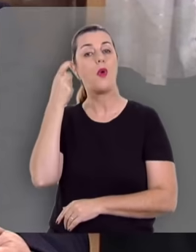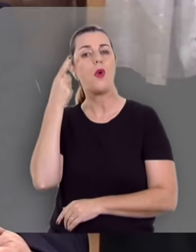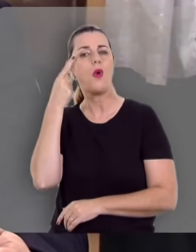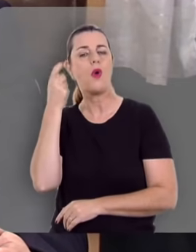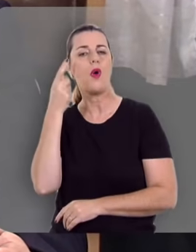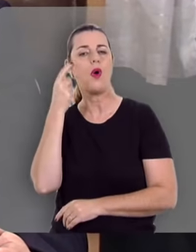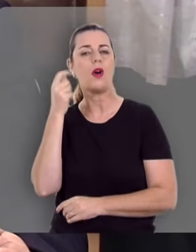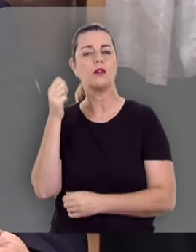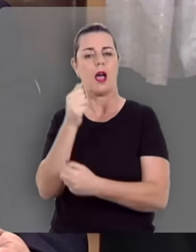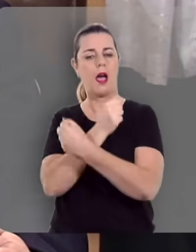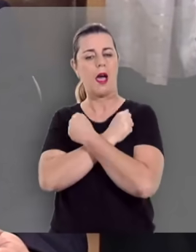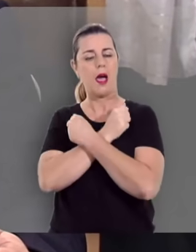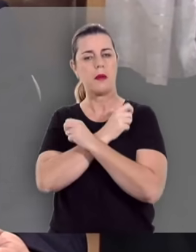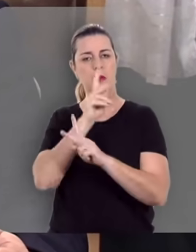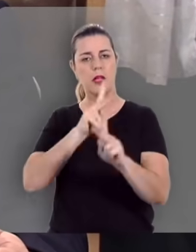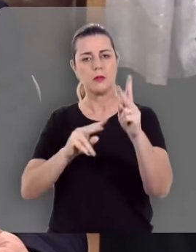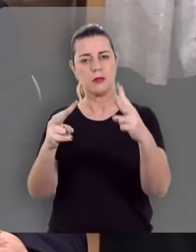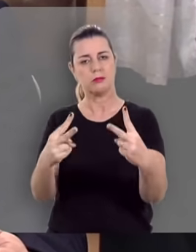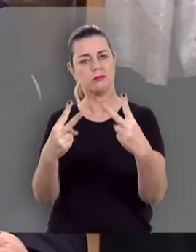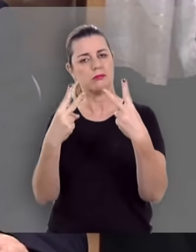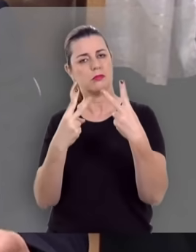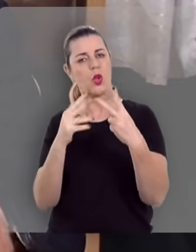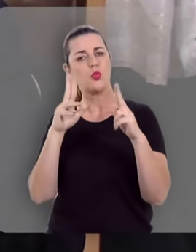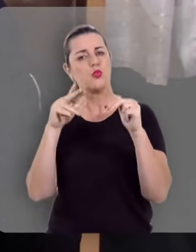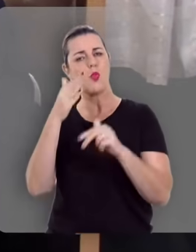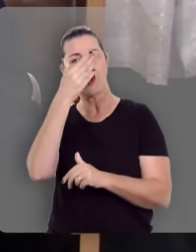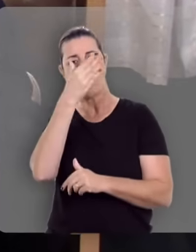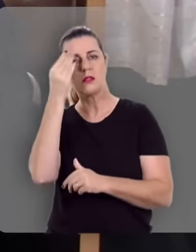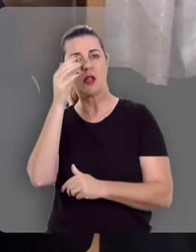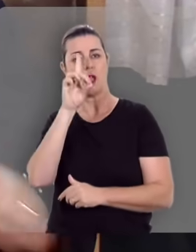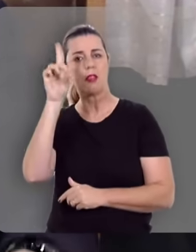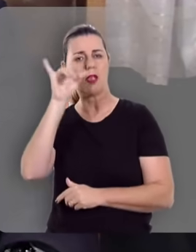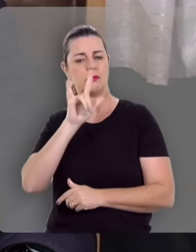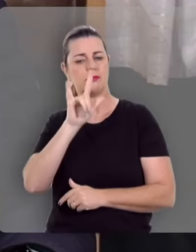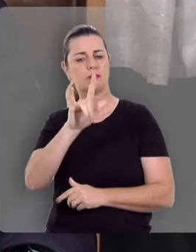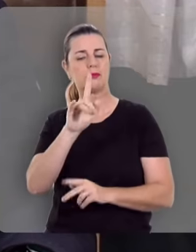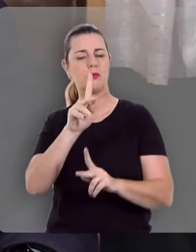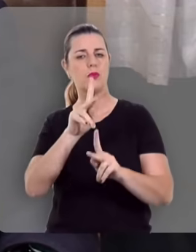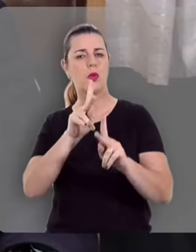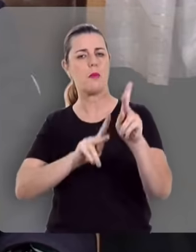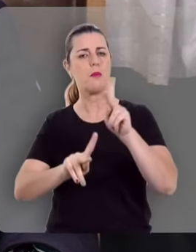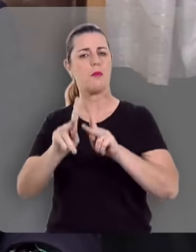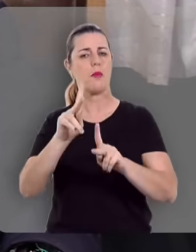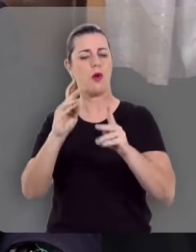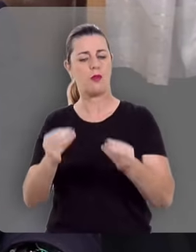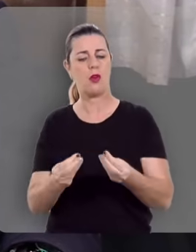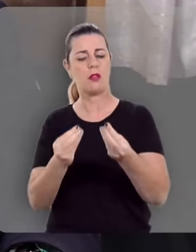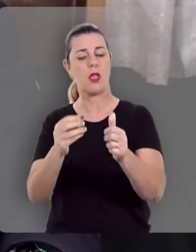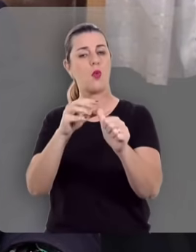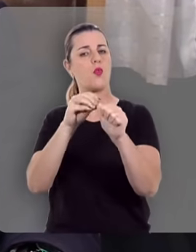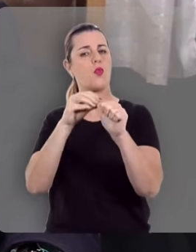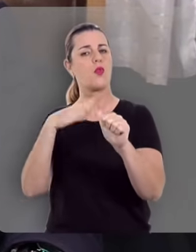e um grande abraço para os nossos telespectadores nunca se esqueçam que Deus amou o seu povo a ponto